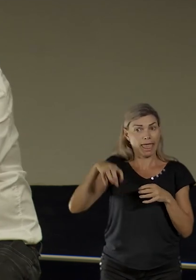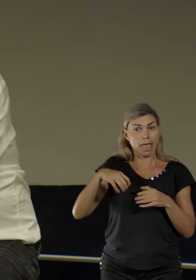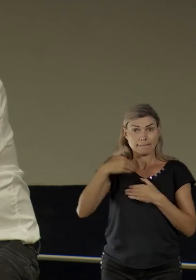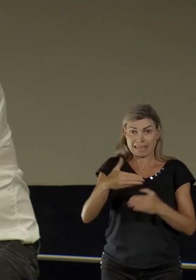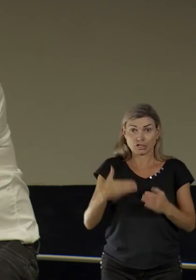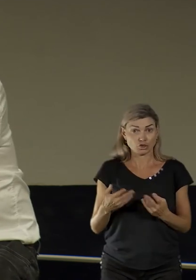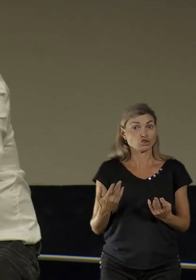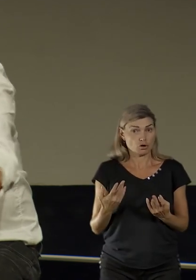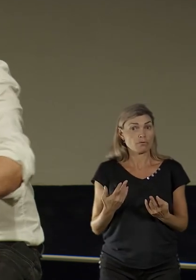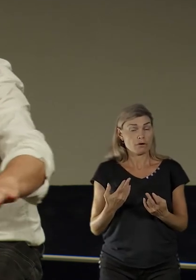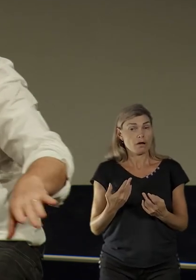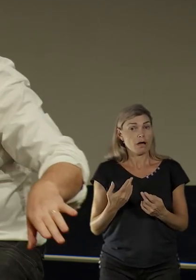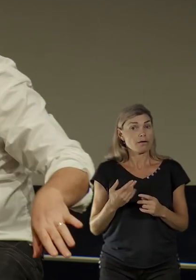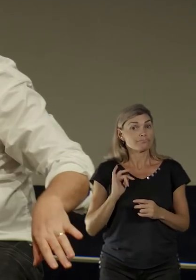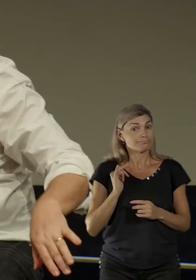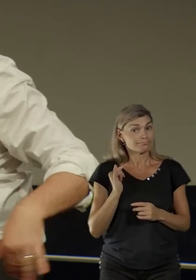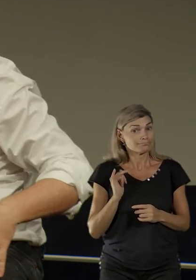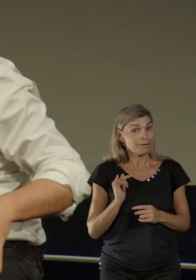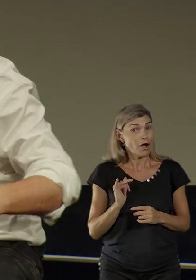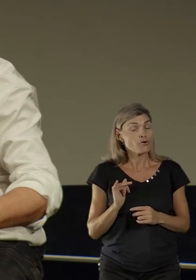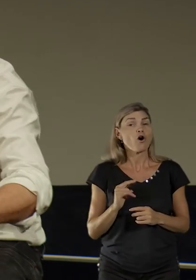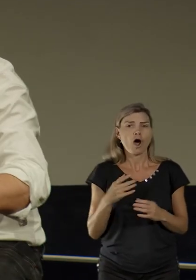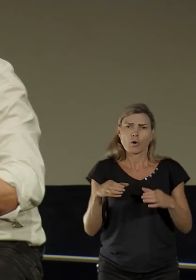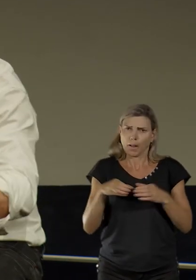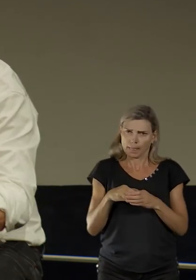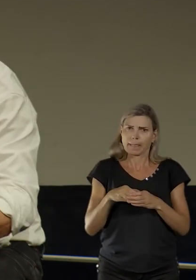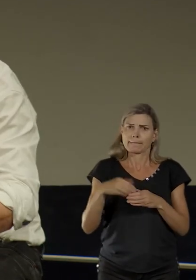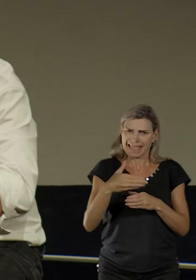Tam je větší porozumění tomu, že to je region. Je tam větší kooperace.